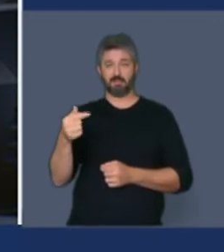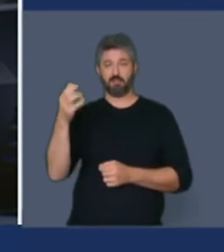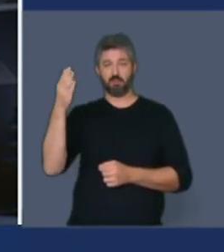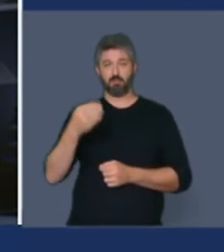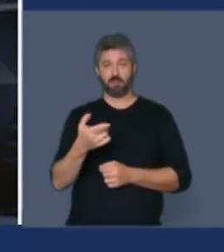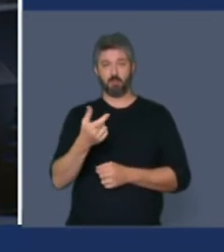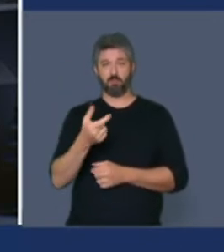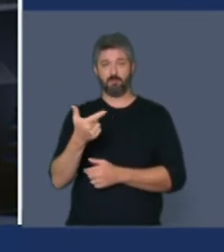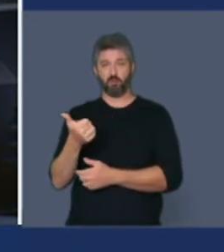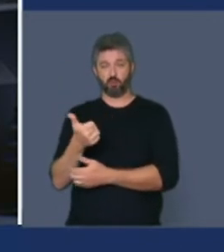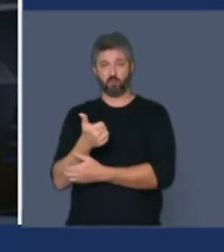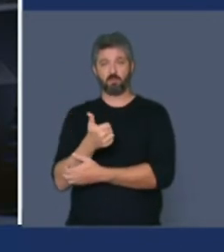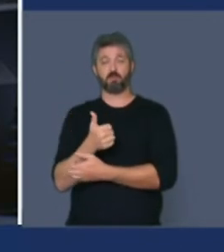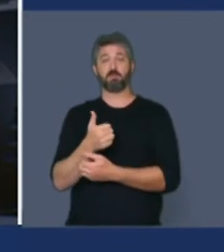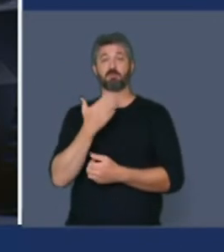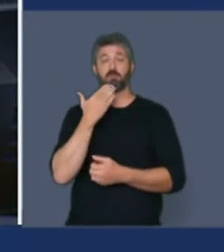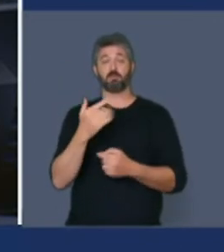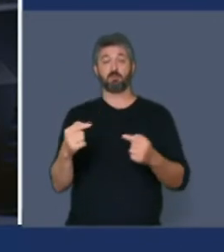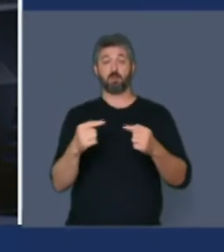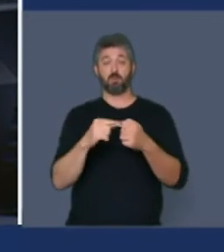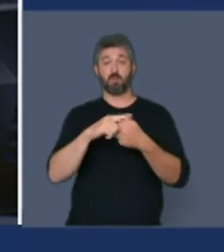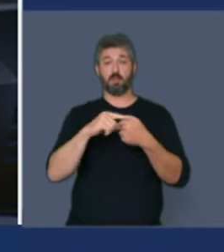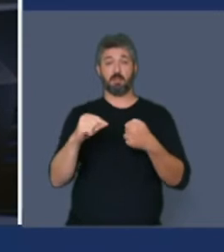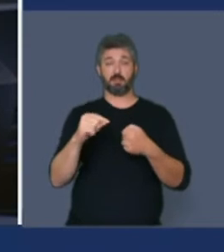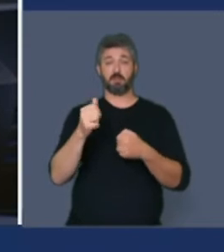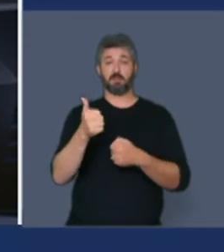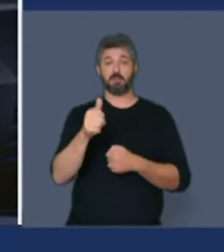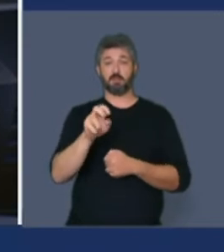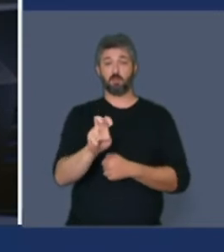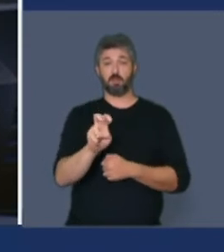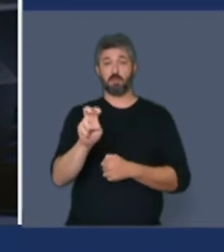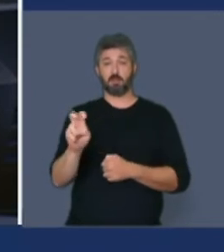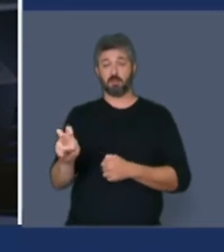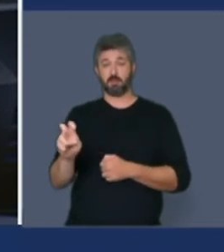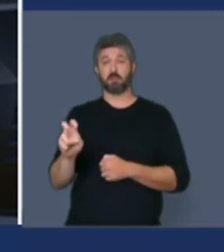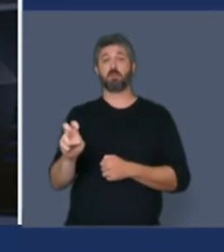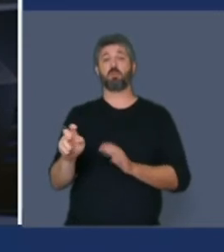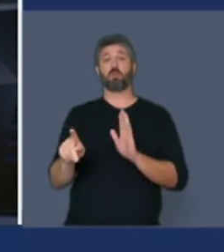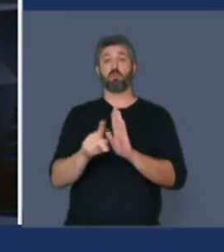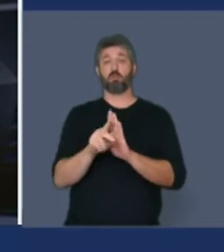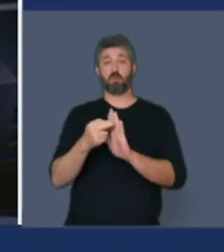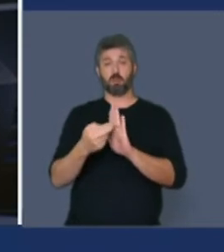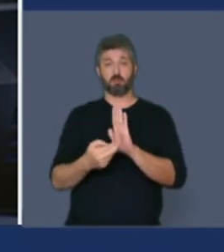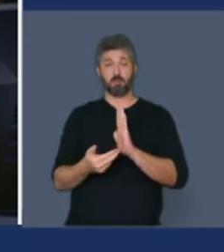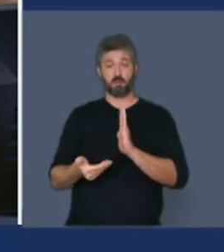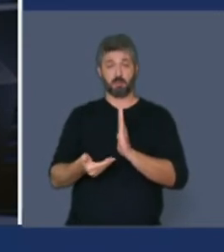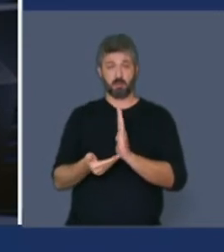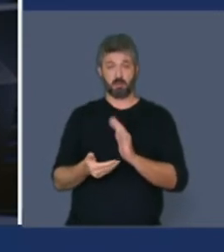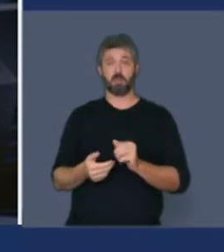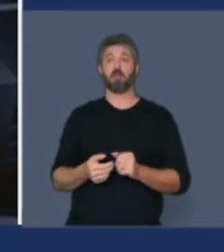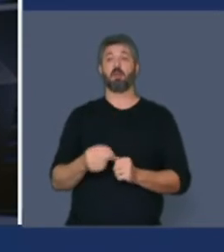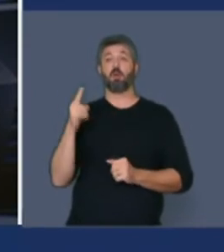NÚMERO 1577 DE 2021, REQUEREMOS COM BASE NO ARTIGO 155 DO REGIMENTO INTERNO REGIME DE URGÊNCIA NA